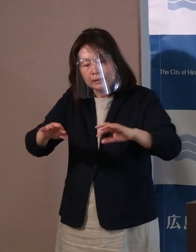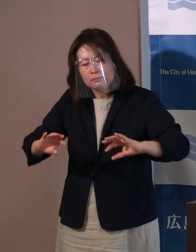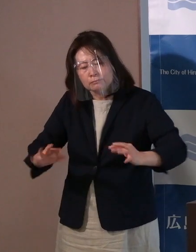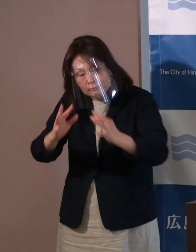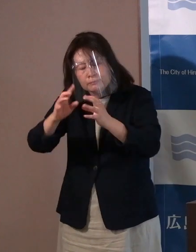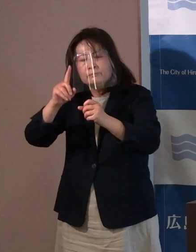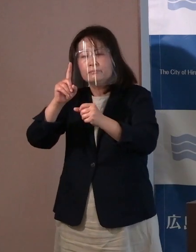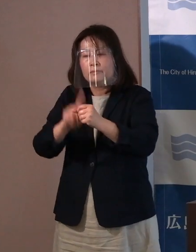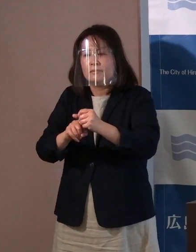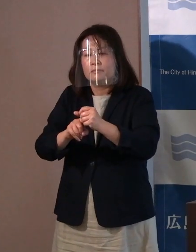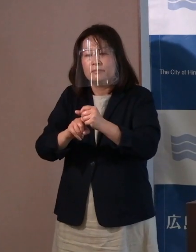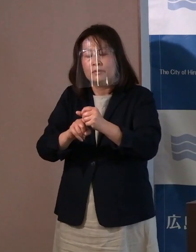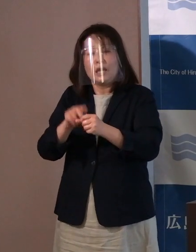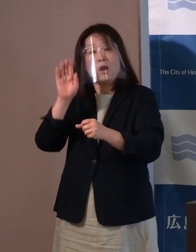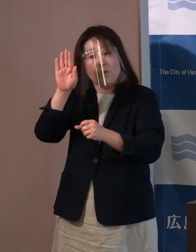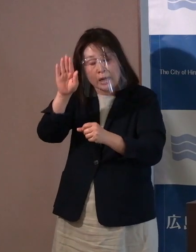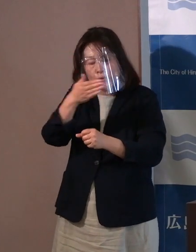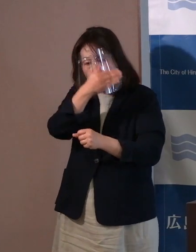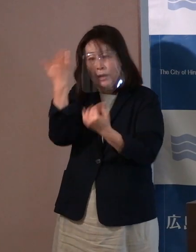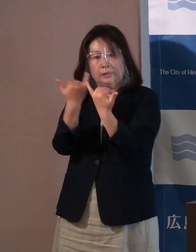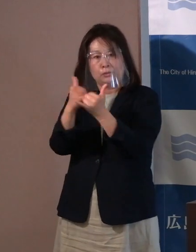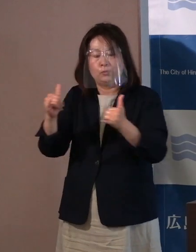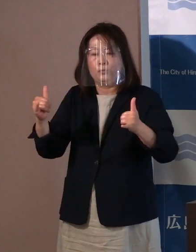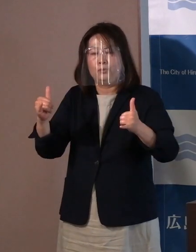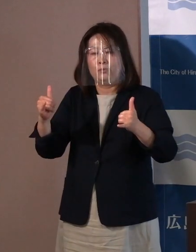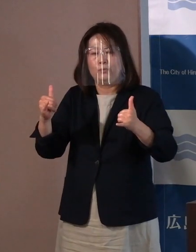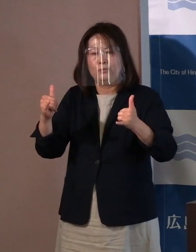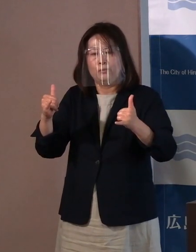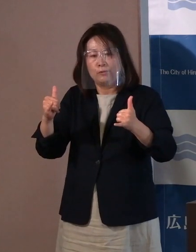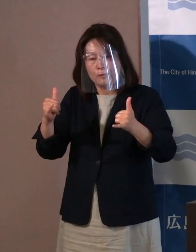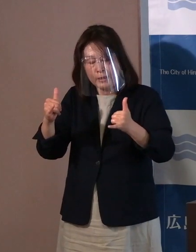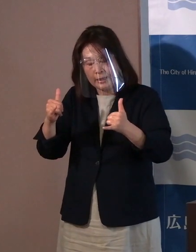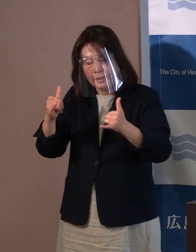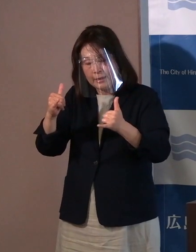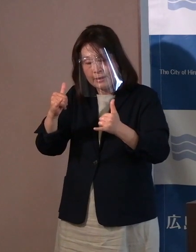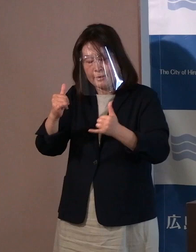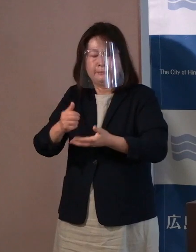多分これからの若い方々が中心になって､